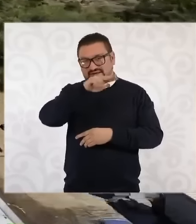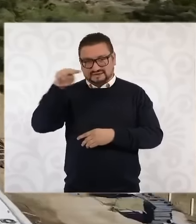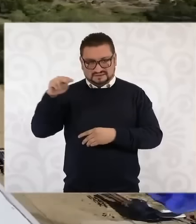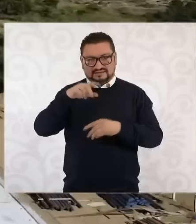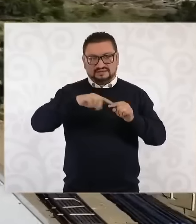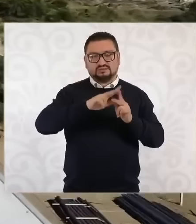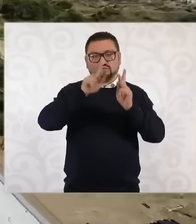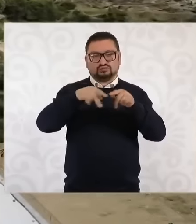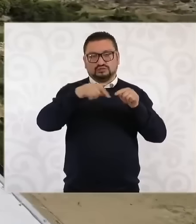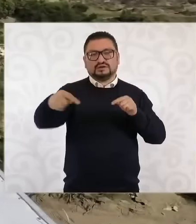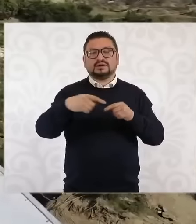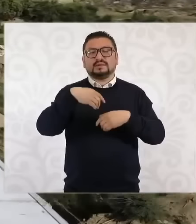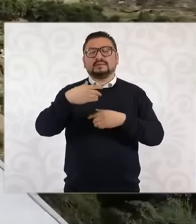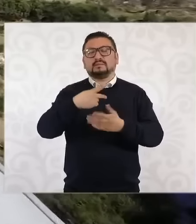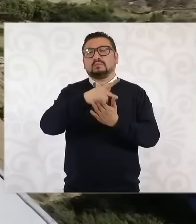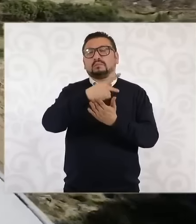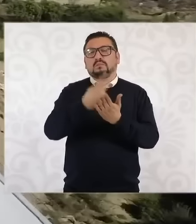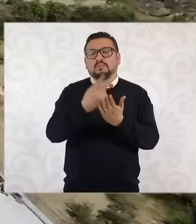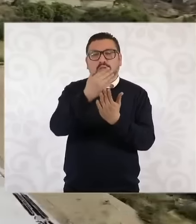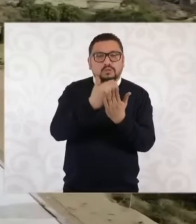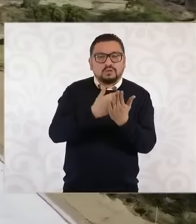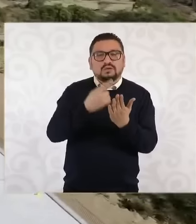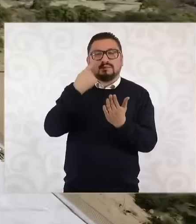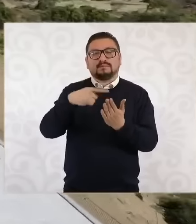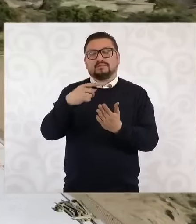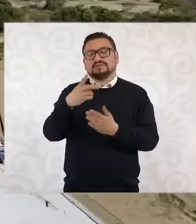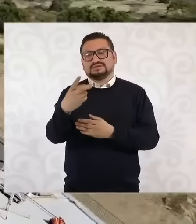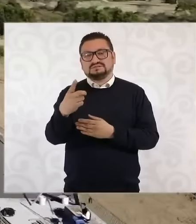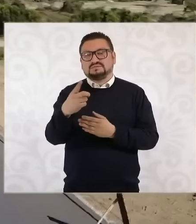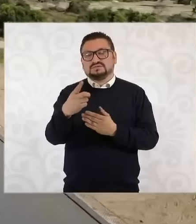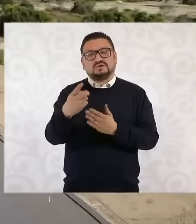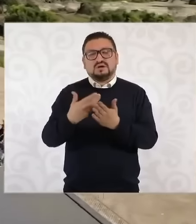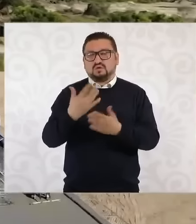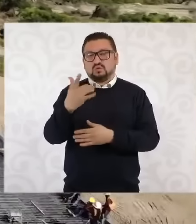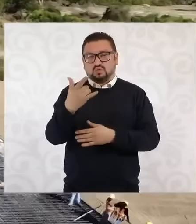programado para diciembre de este año. Estaremos terminando en julio. Ya está prácticamente